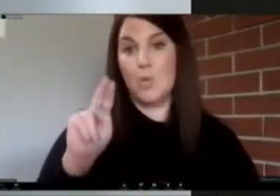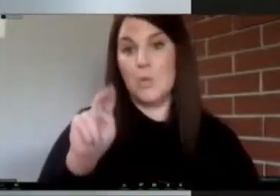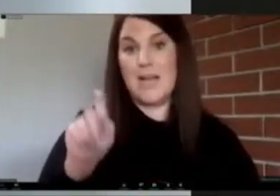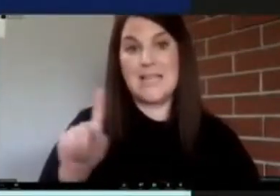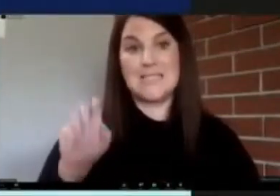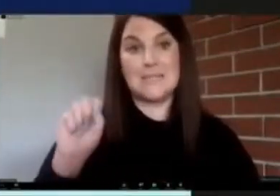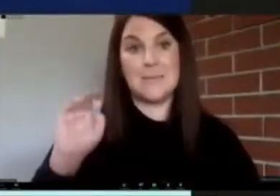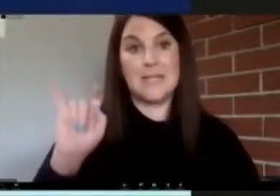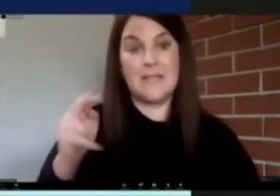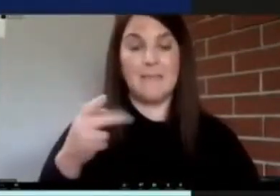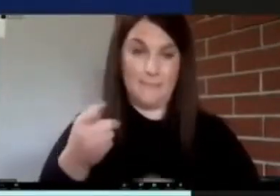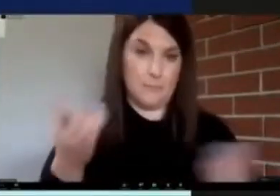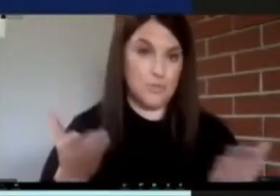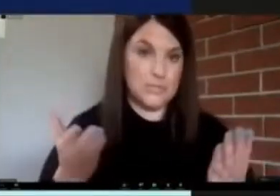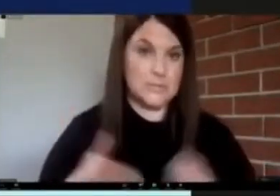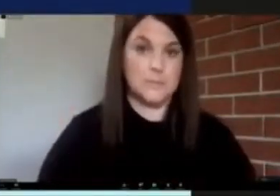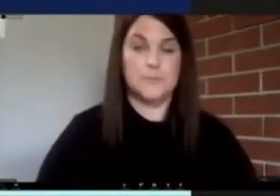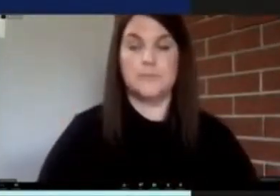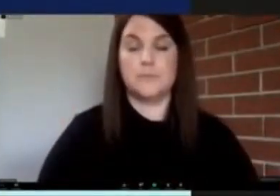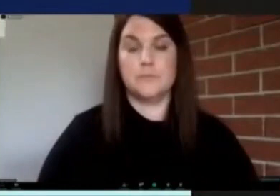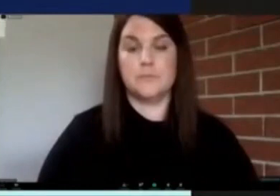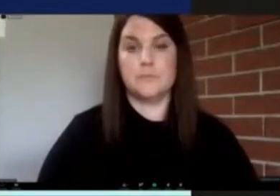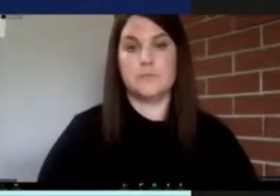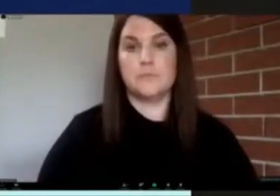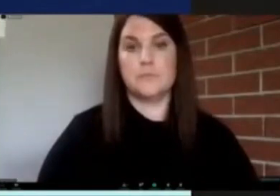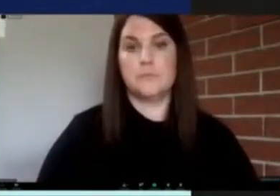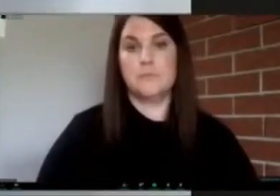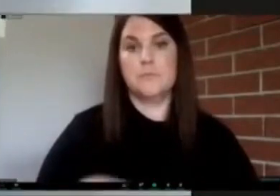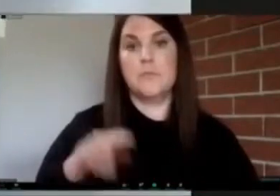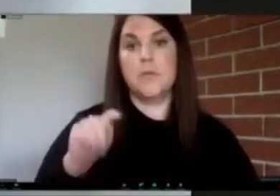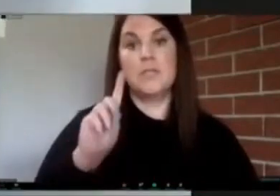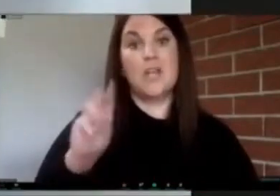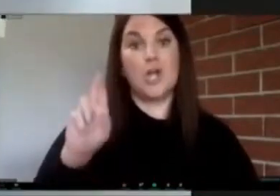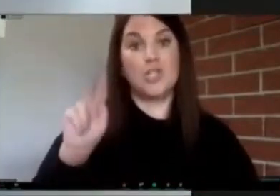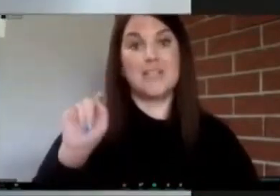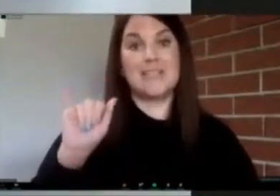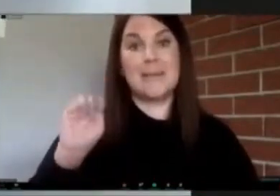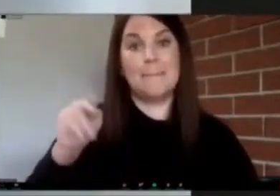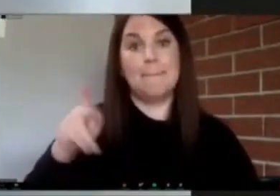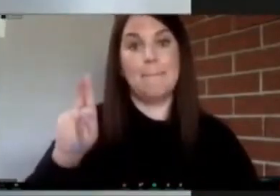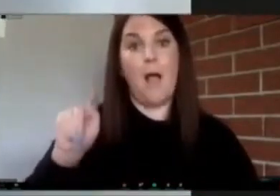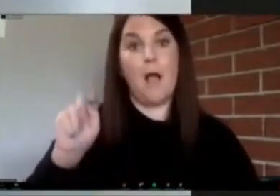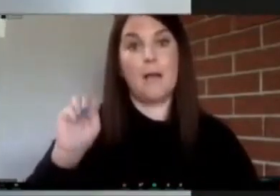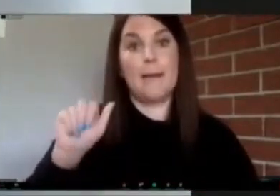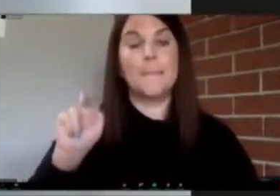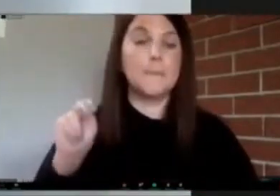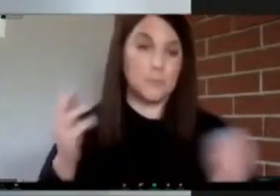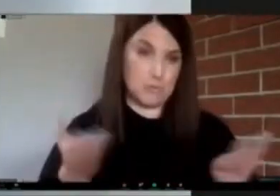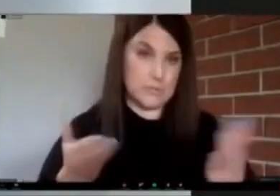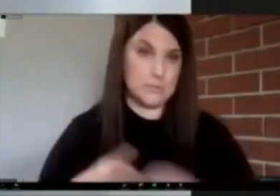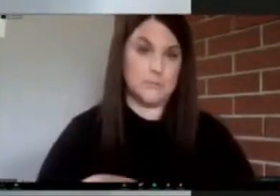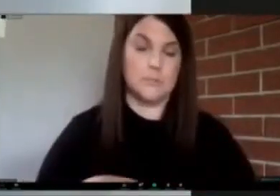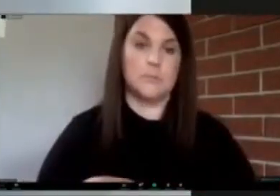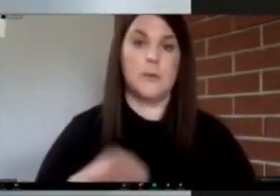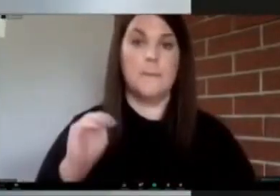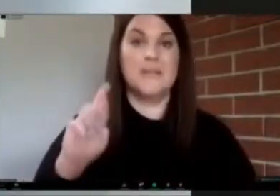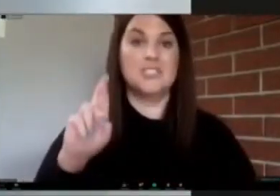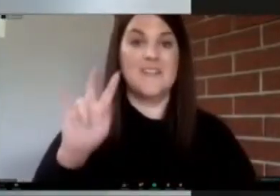Minh Wendt: Dr. Tim Putnam? Tim Putnam: Present. Minh Wendt: Mr. Vincent Toranzo?